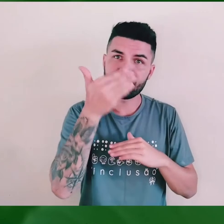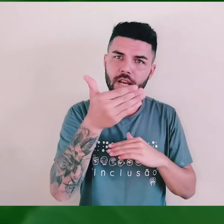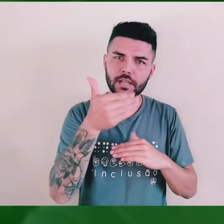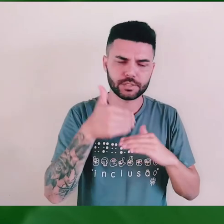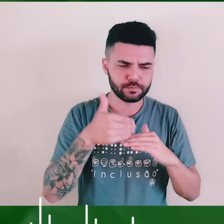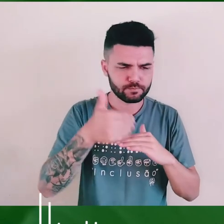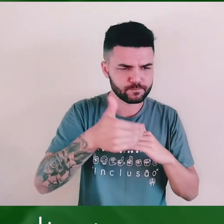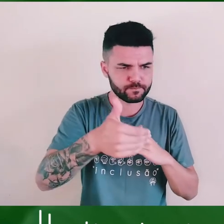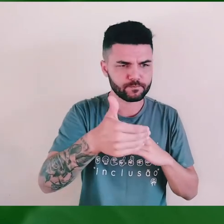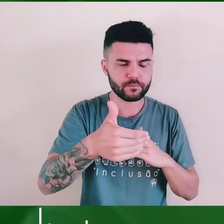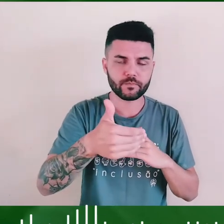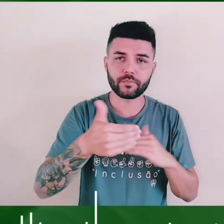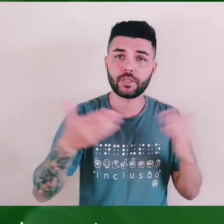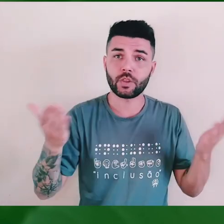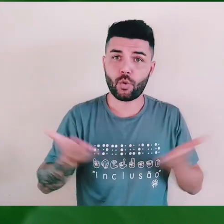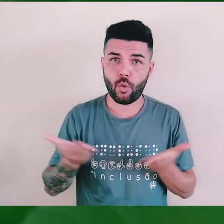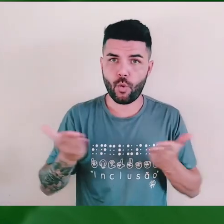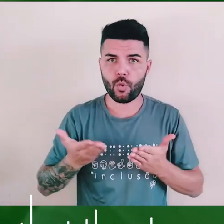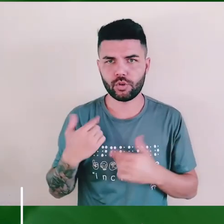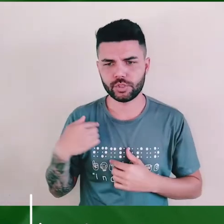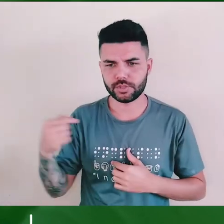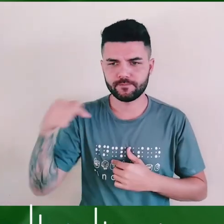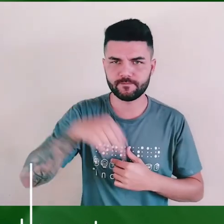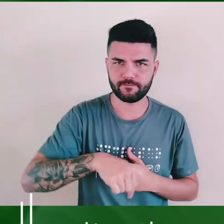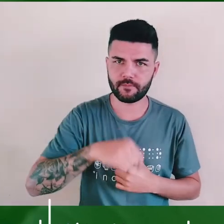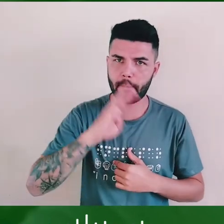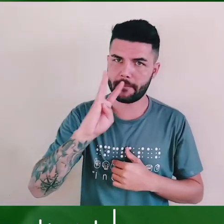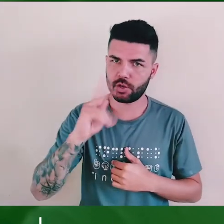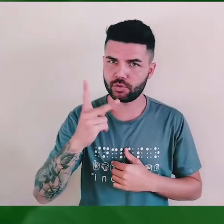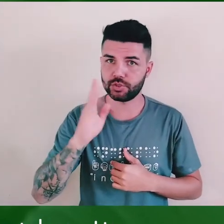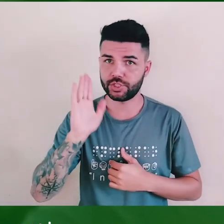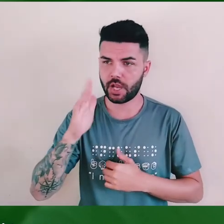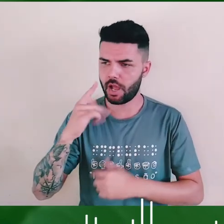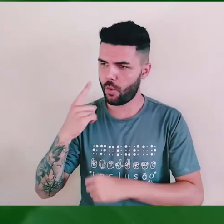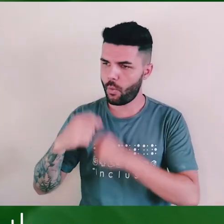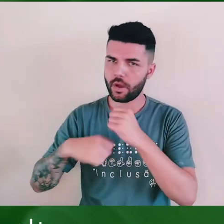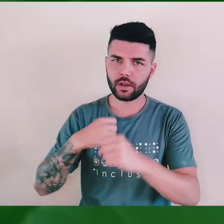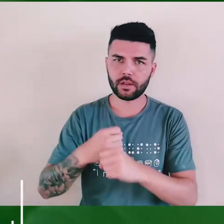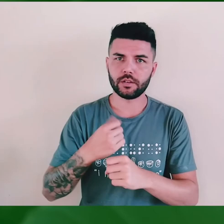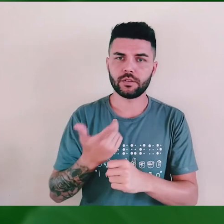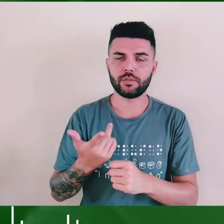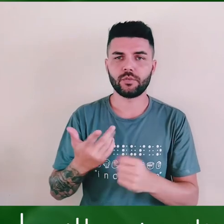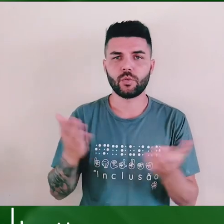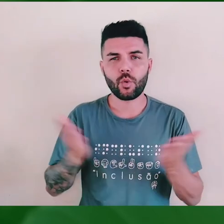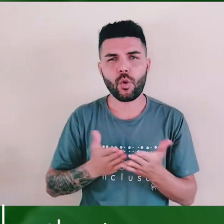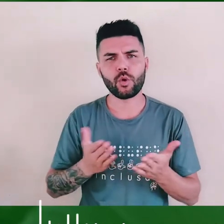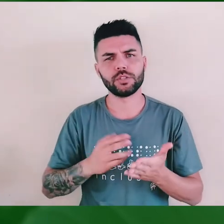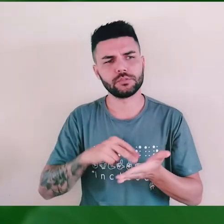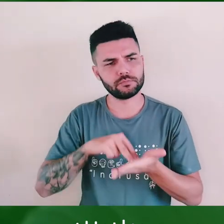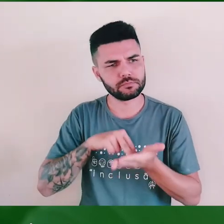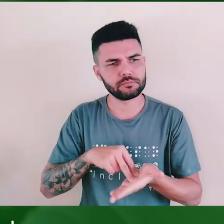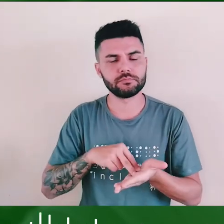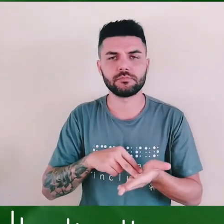para Belo Horizonte há um ano e o meu sonho é me estabilizar aqui, ser uma pessoa e fazer